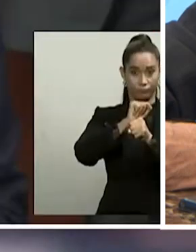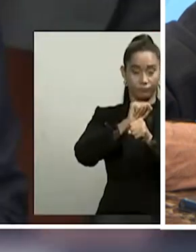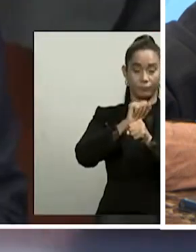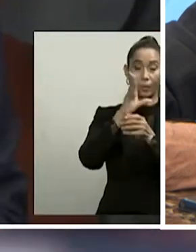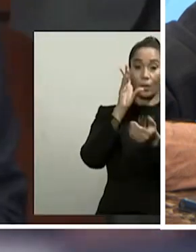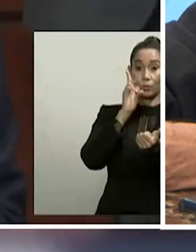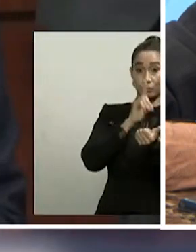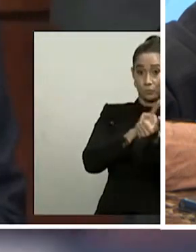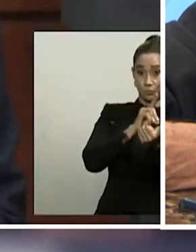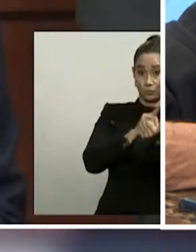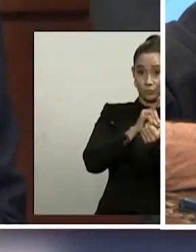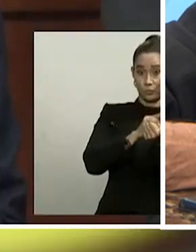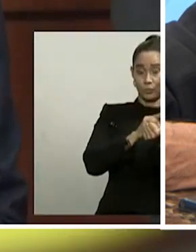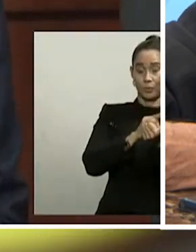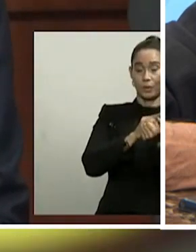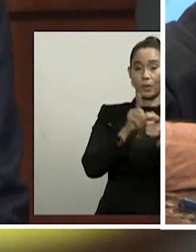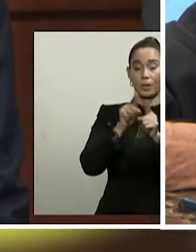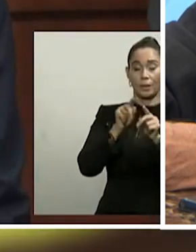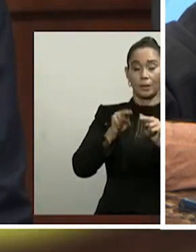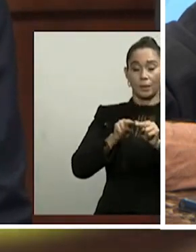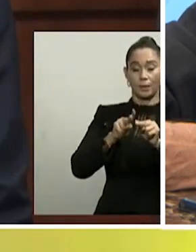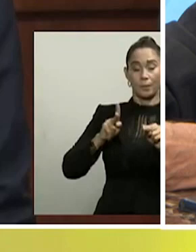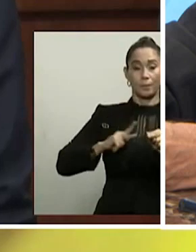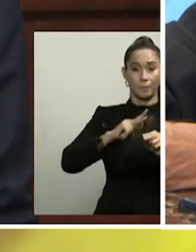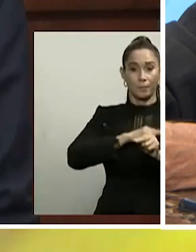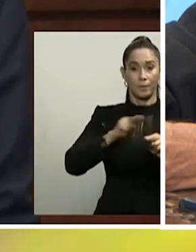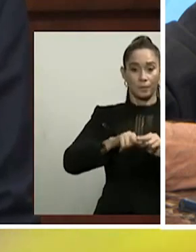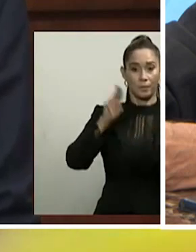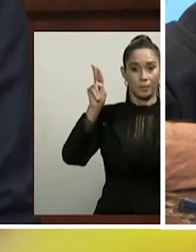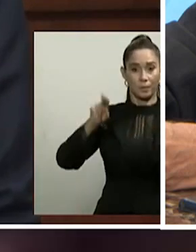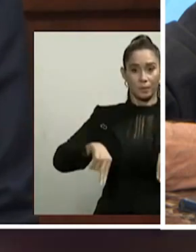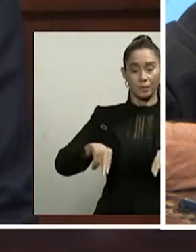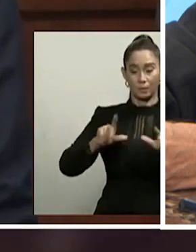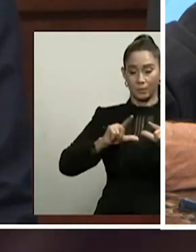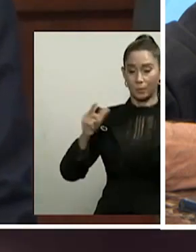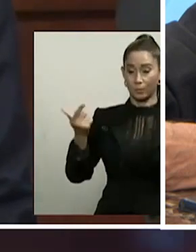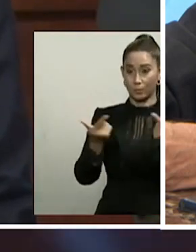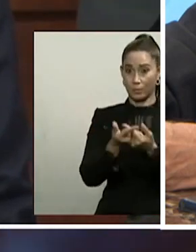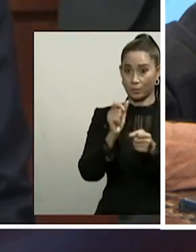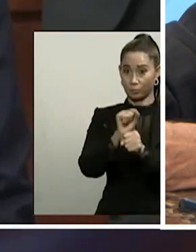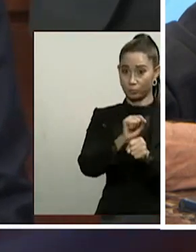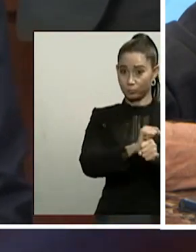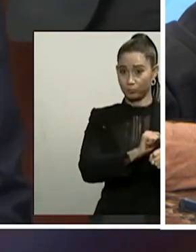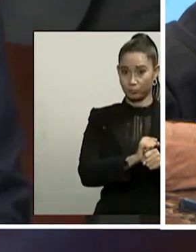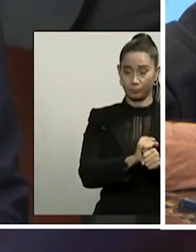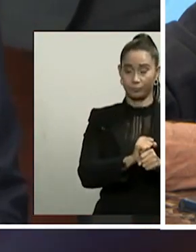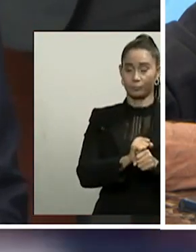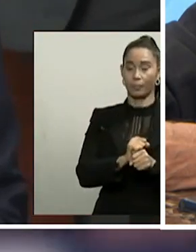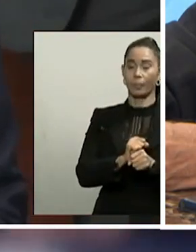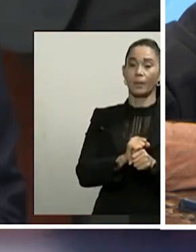están trabajando dice que la canasta familiar ha aumentado pero no sueldo no injustamente en este